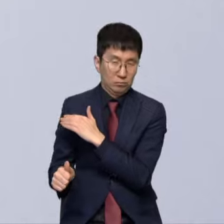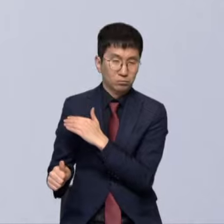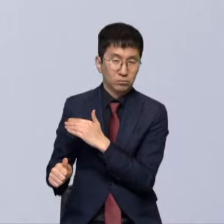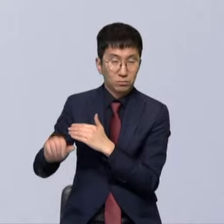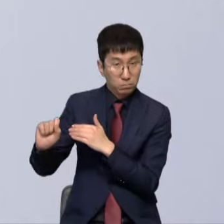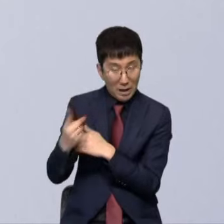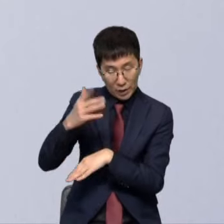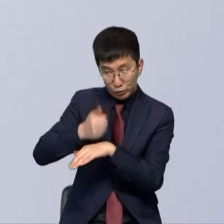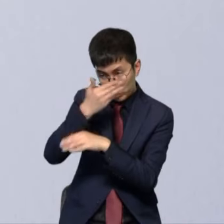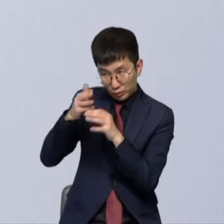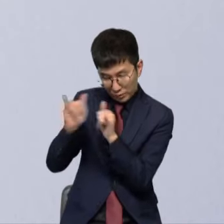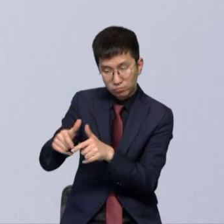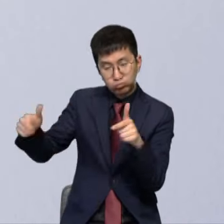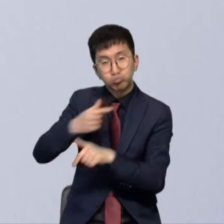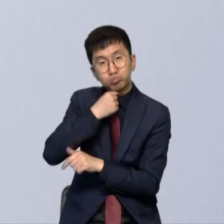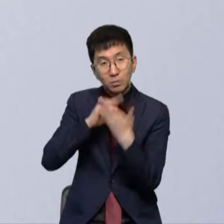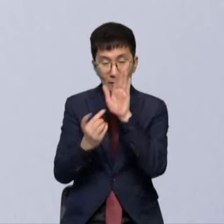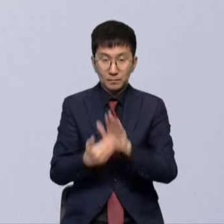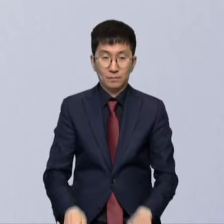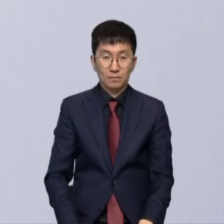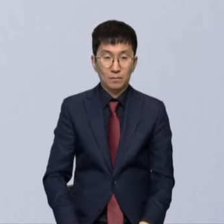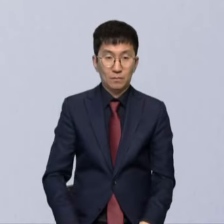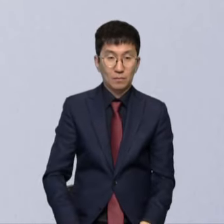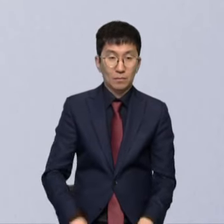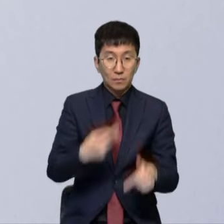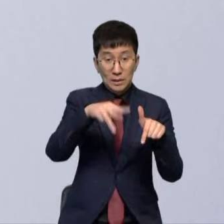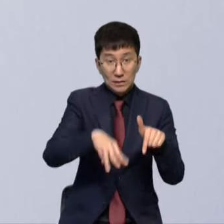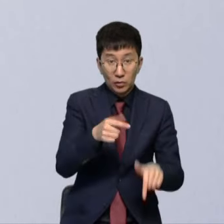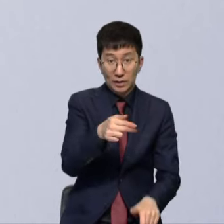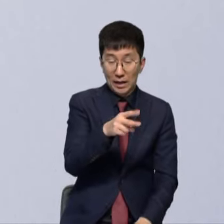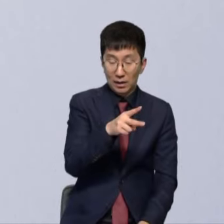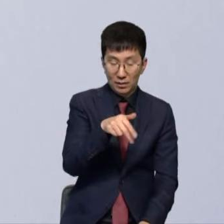(기자) 국민의힘이 인천 계양갑에 최원식 전 민주당 의원을 전략 공천해 민주당